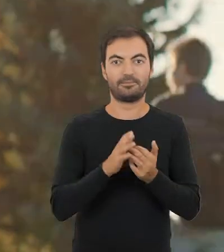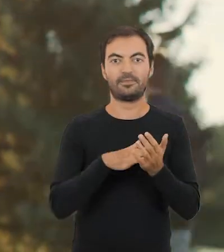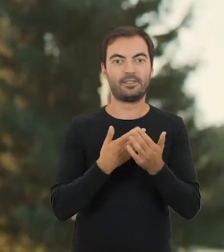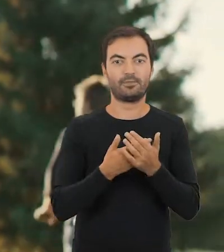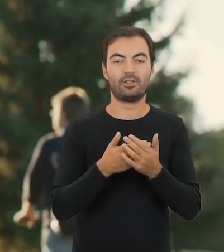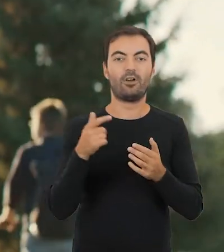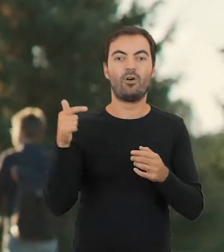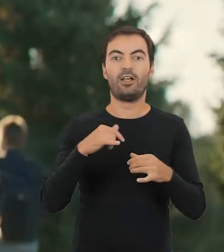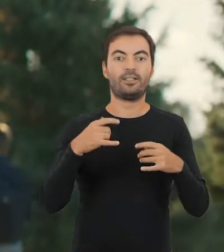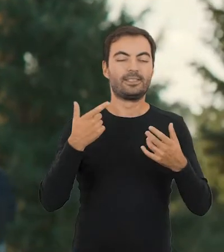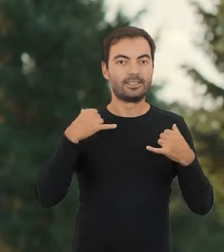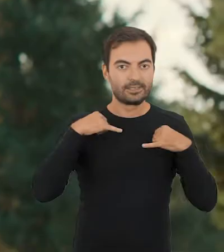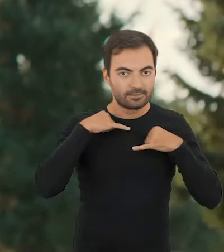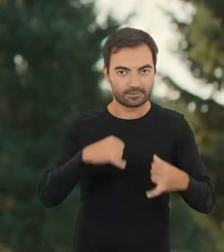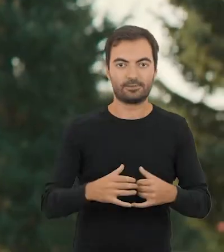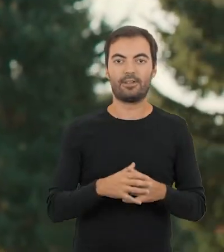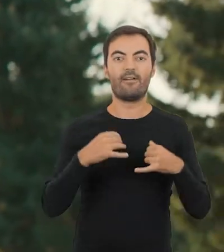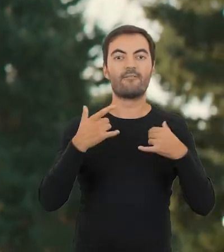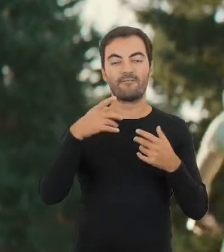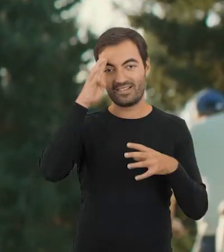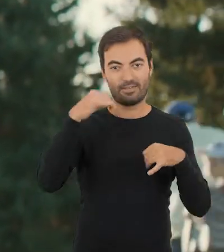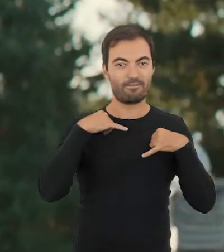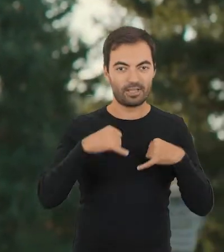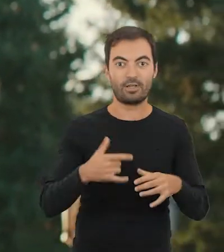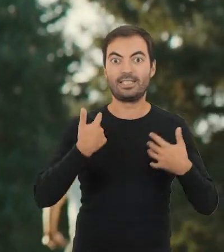Podczas wysiłku fizycznego czy stresu, część mózgu zwana podwzgórzem